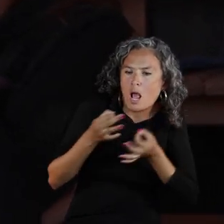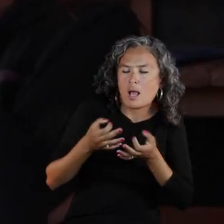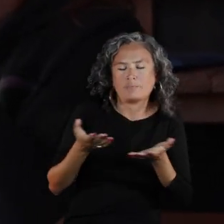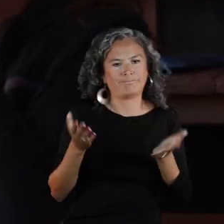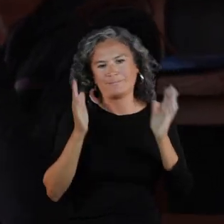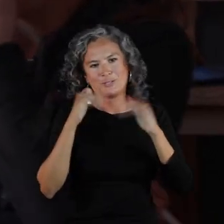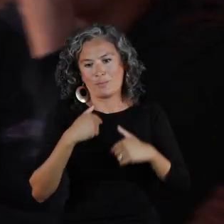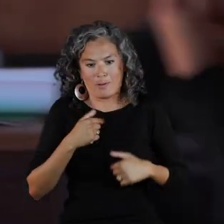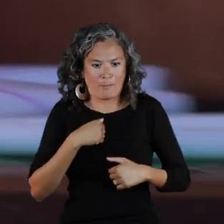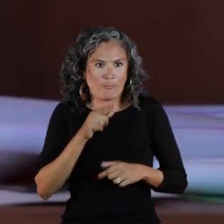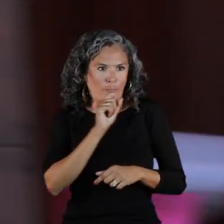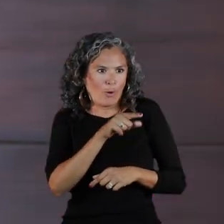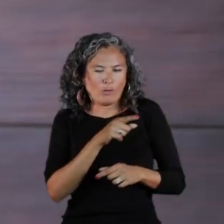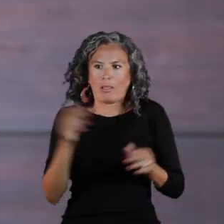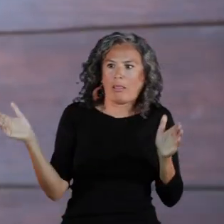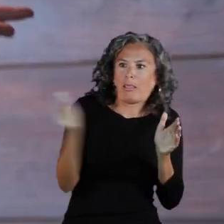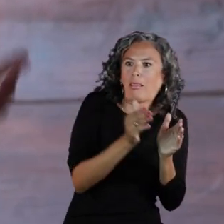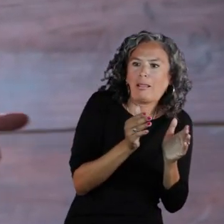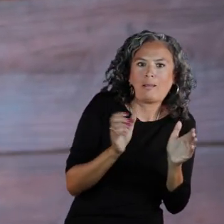No, vos no vas a apartar a nadie.